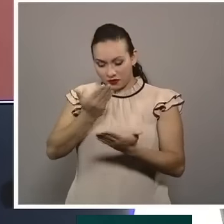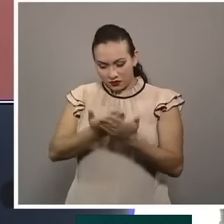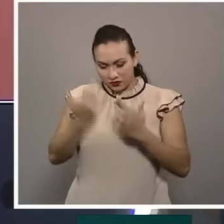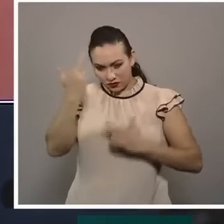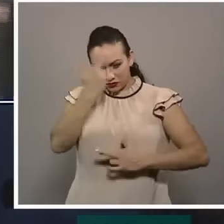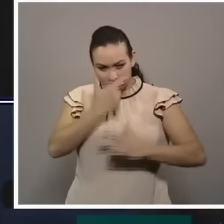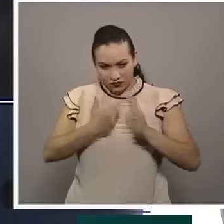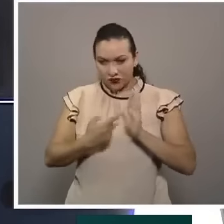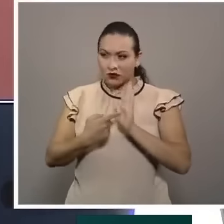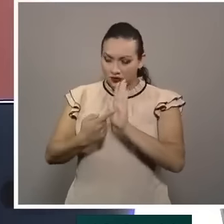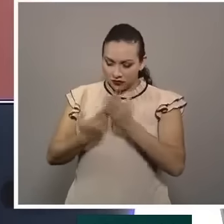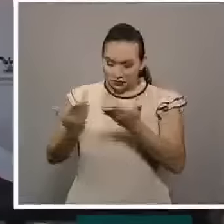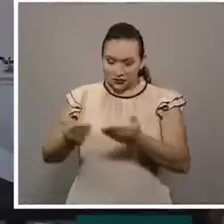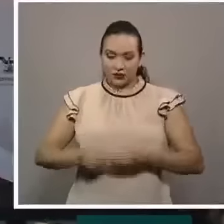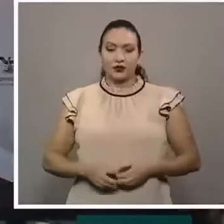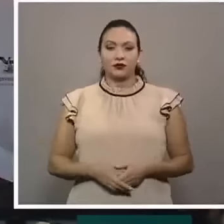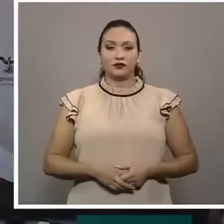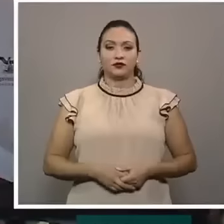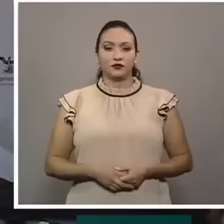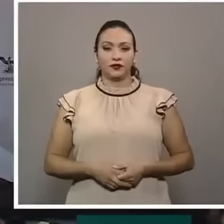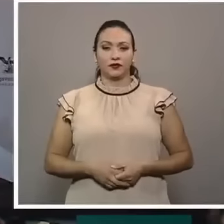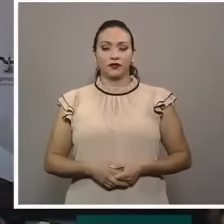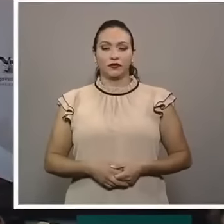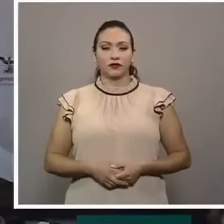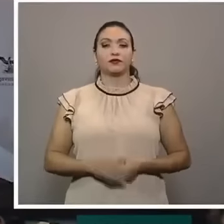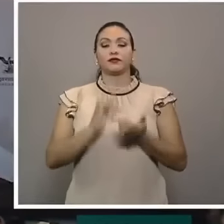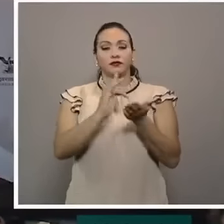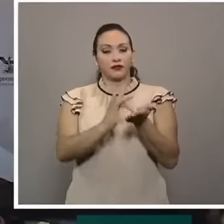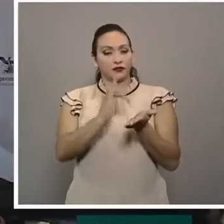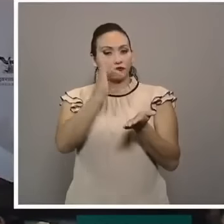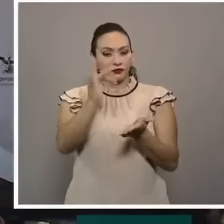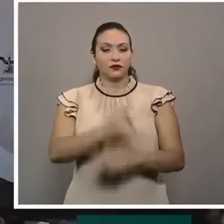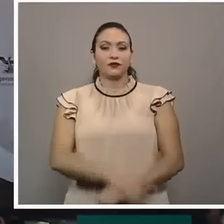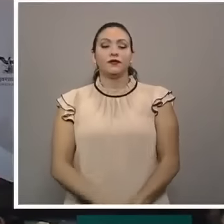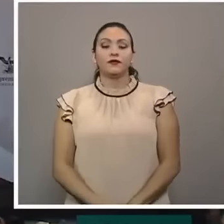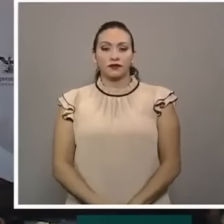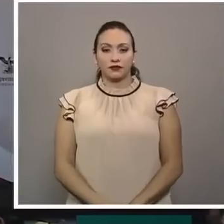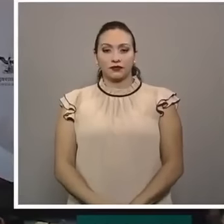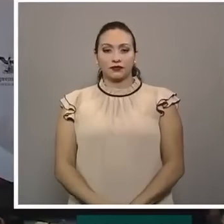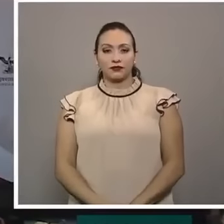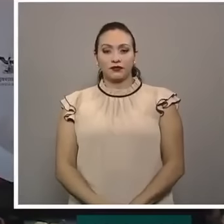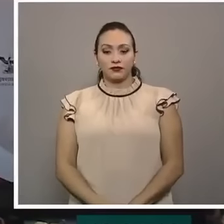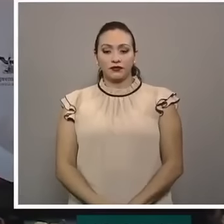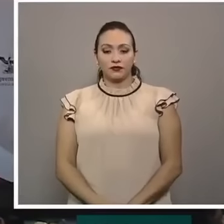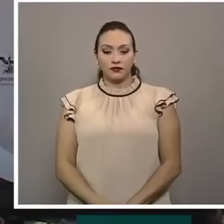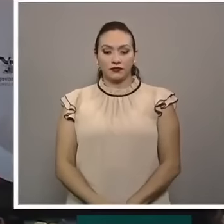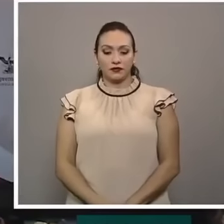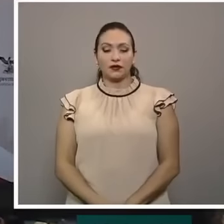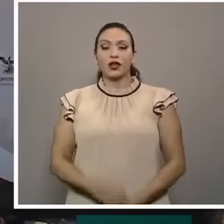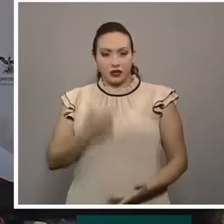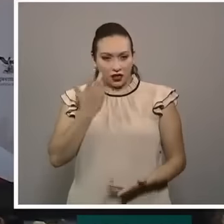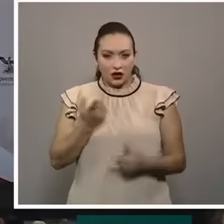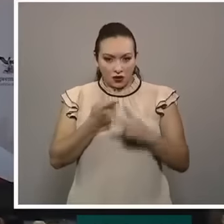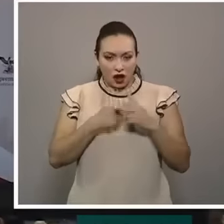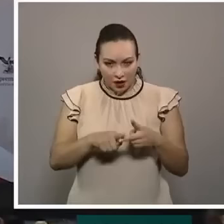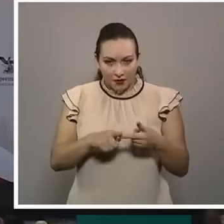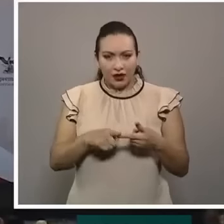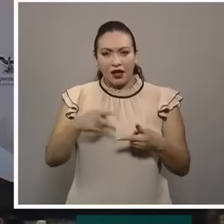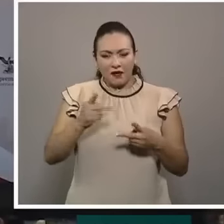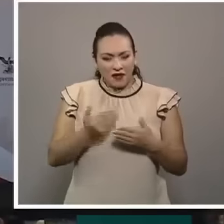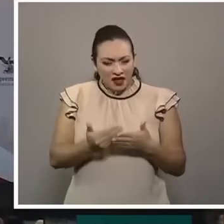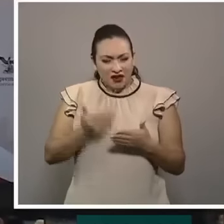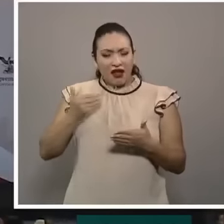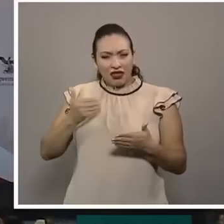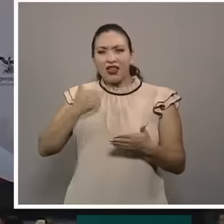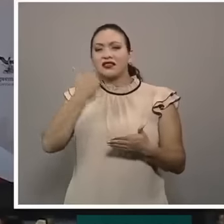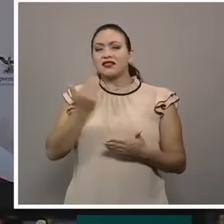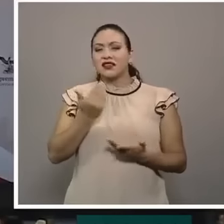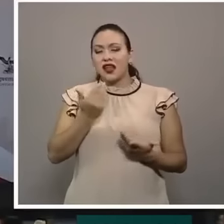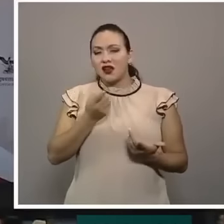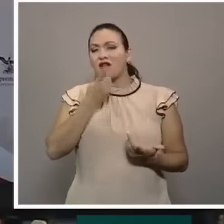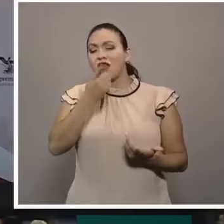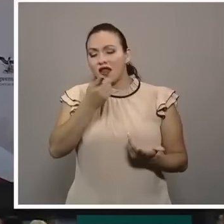proyecto. Gracias, ministro presidente. Antes de entrar de lleno al estudio de este asunto,